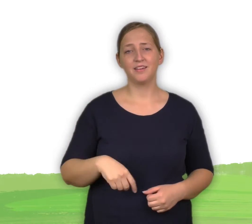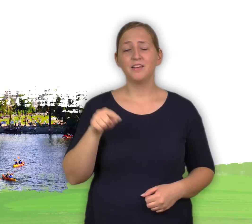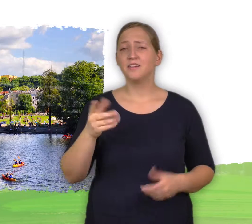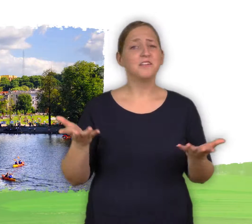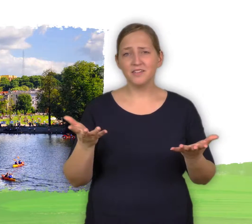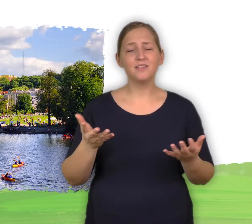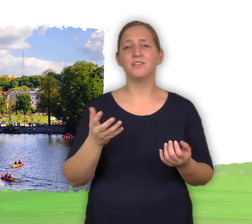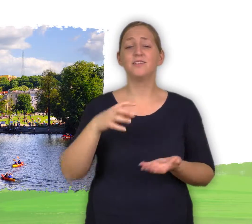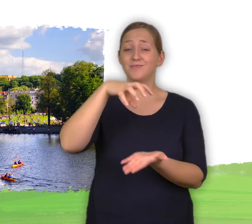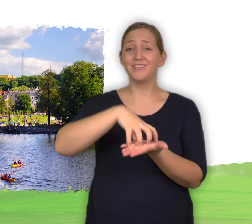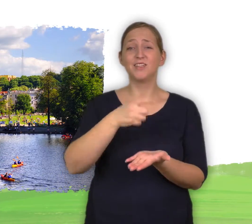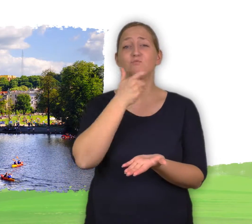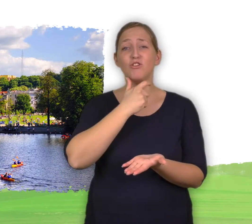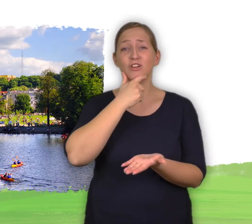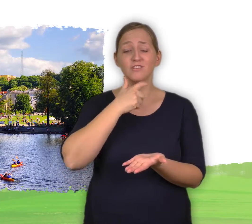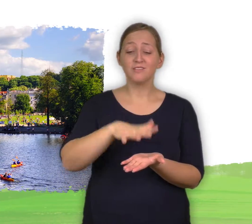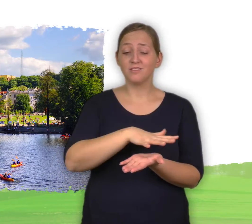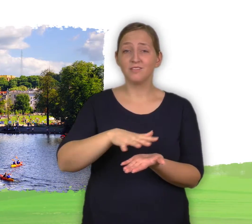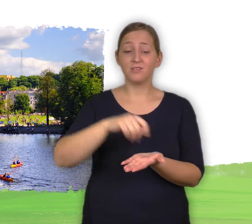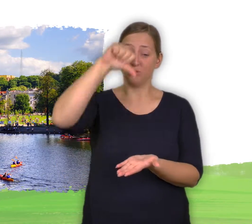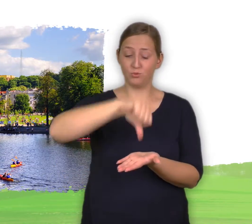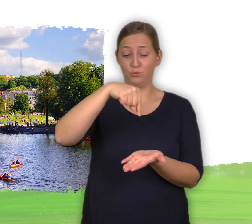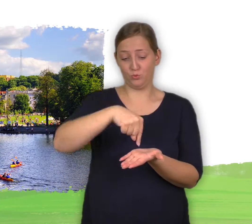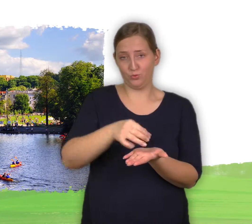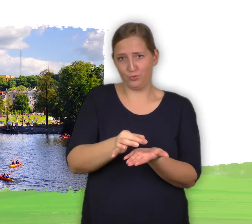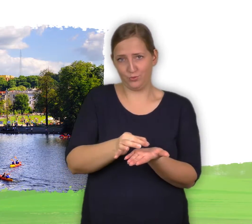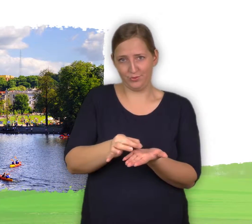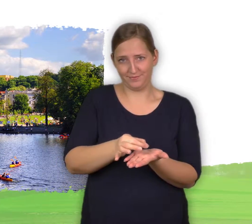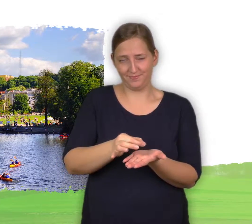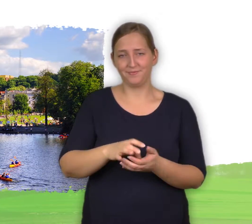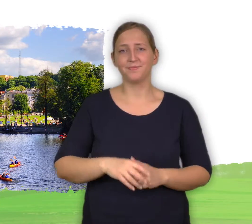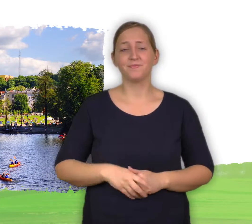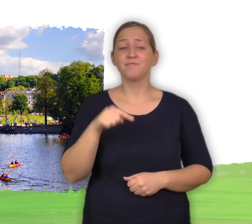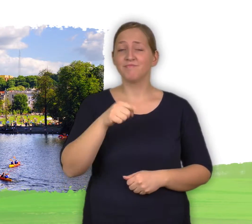Jest to położona w centrum miasta wyspa.